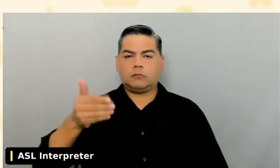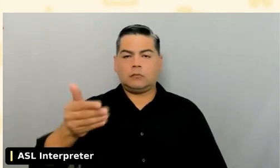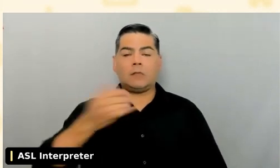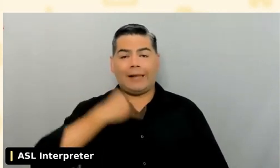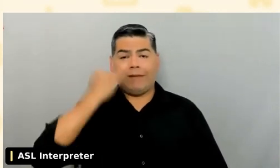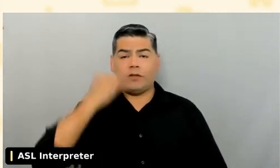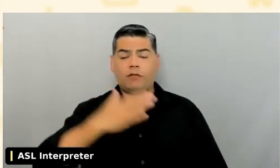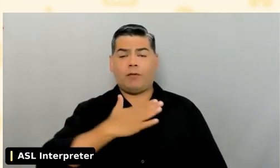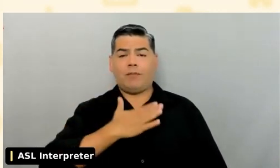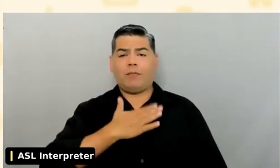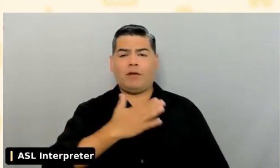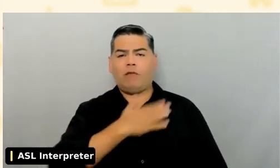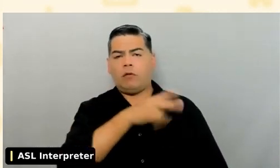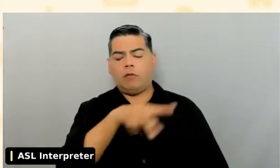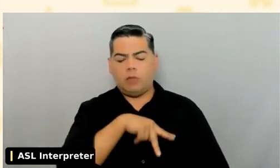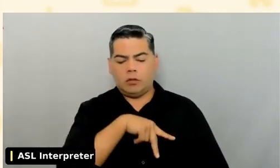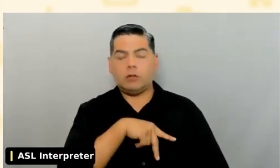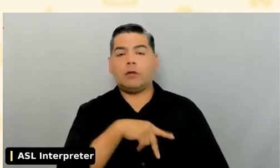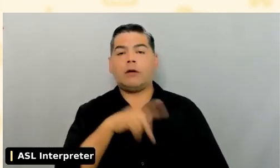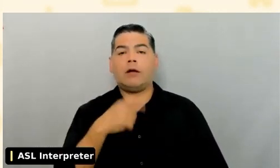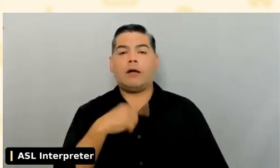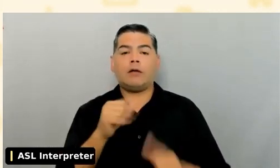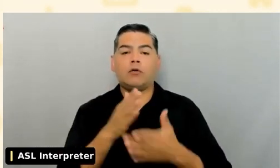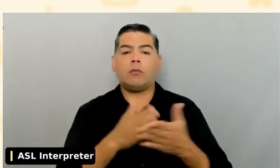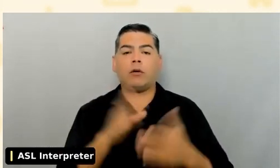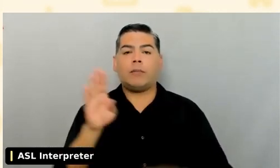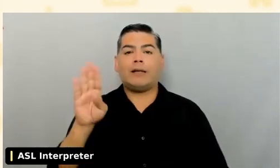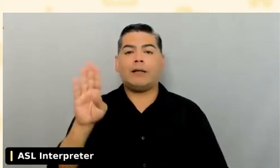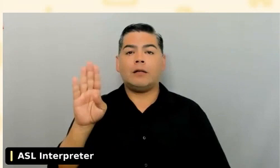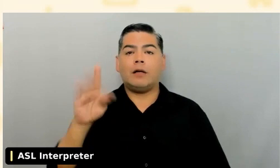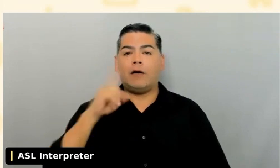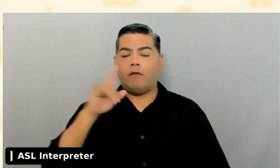y mi uso personal, hago la parte B en las cosas que estoy usando